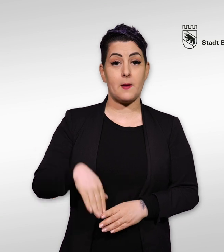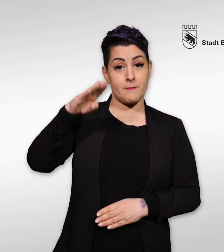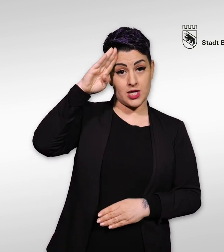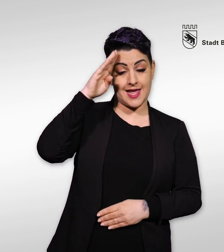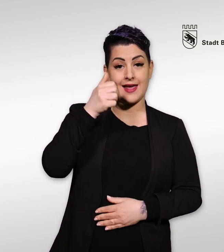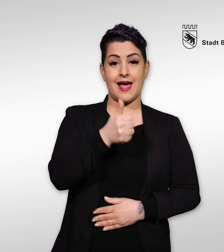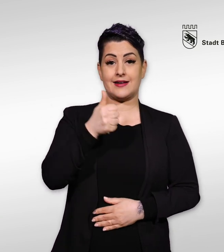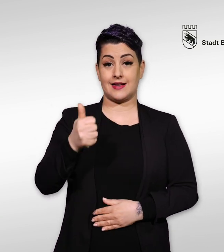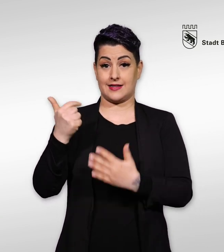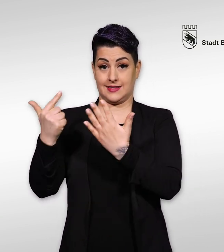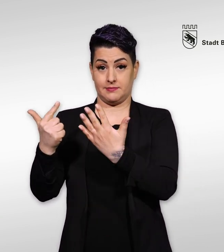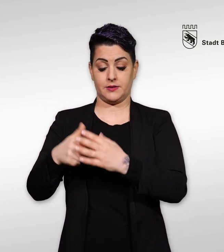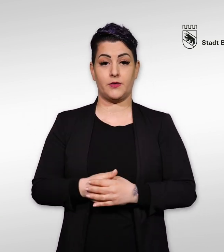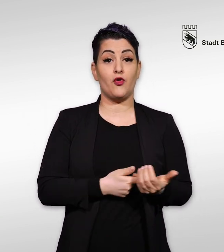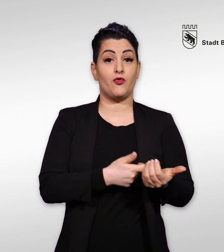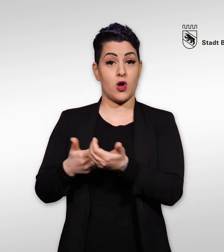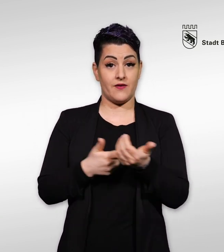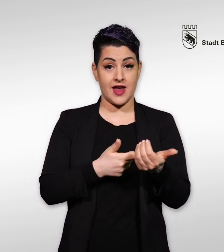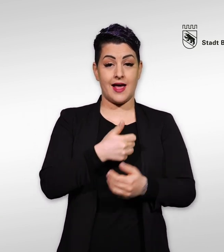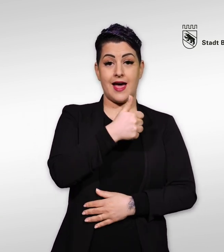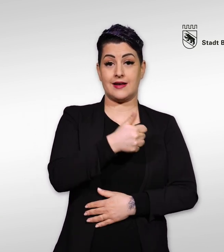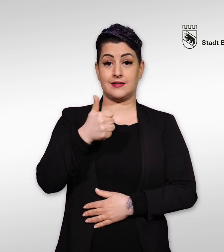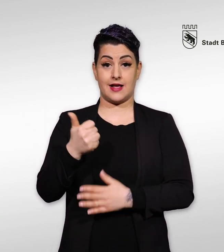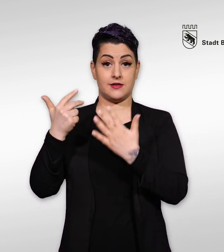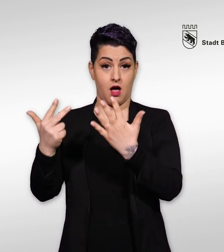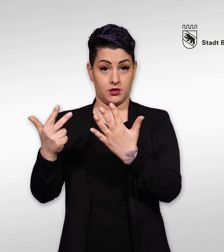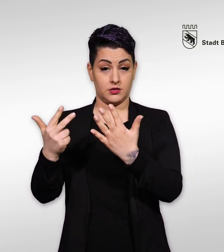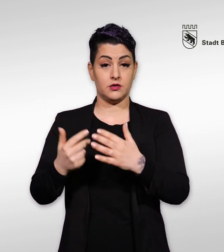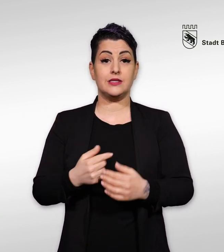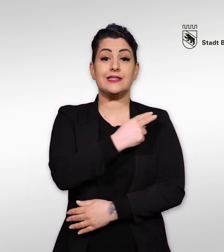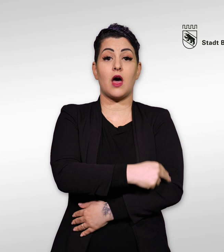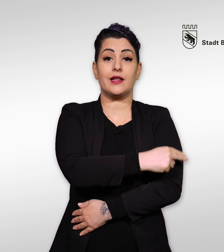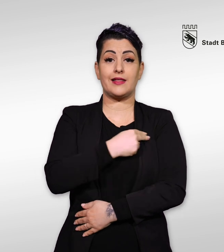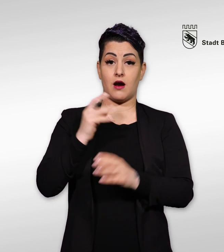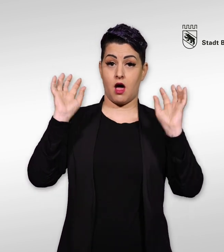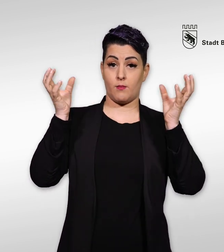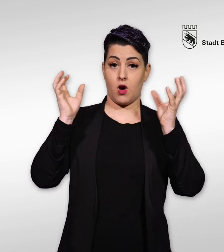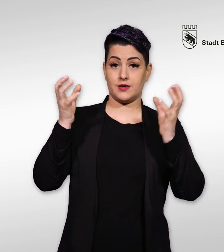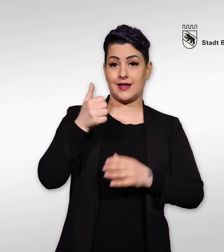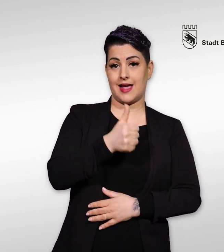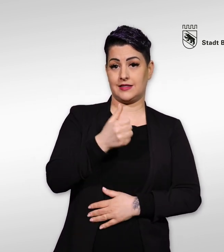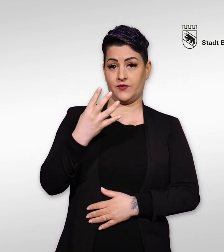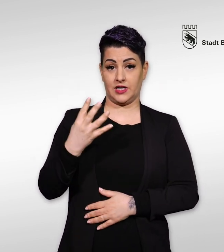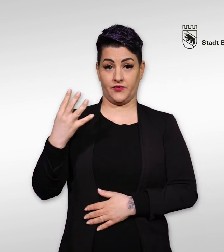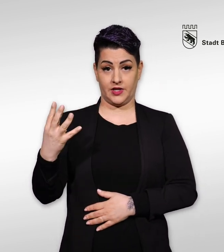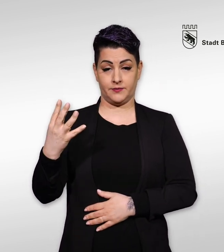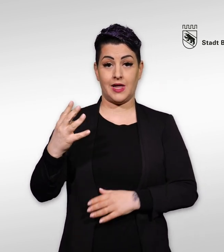Polizei 117 Feuerwehr 118 Sanität / Ambulanz 144